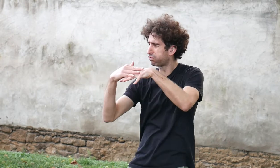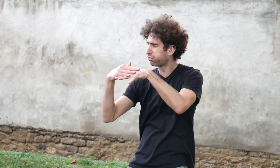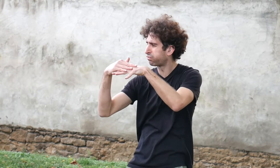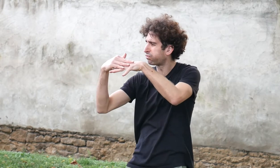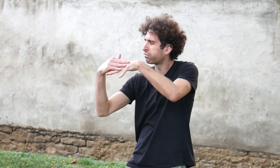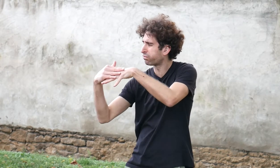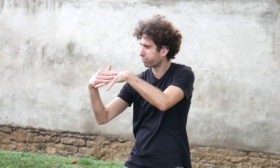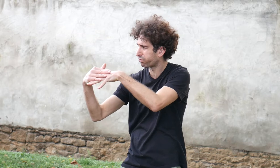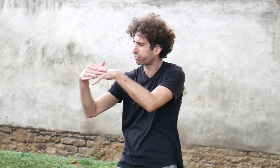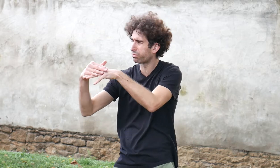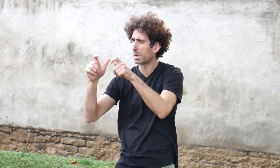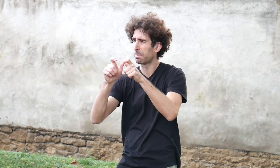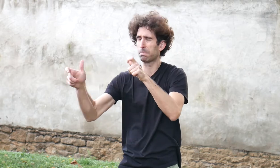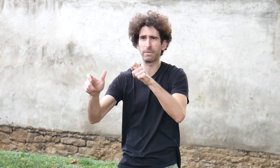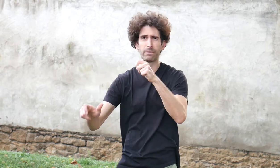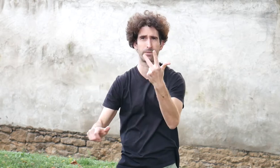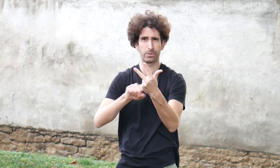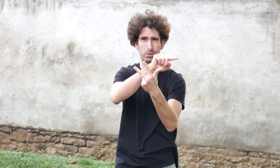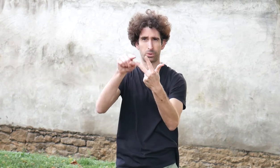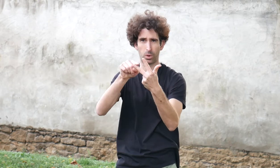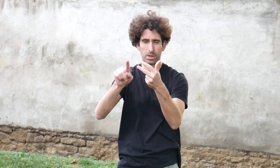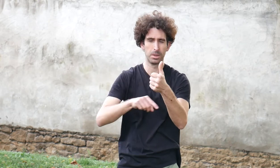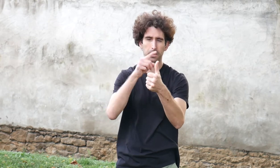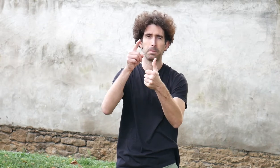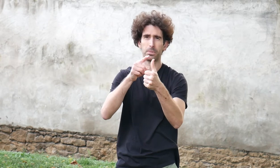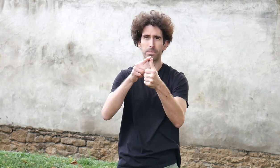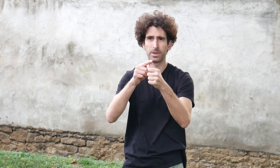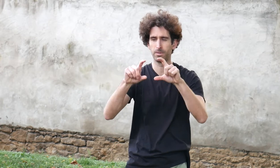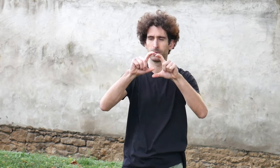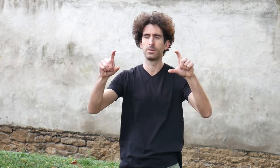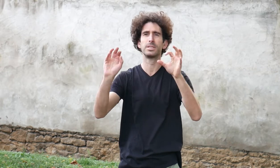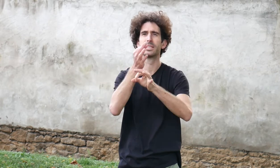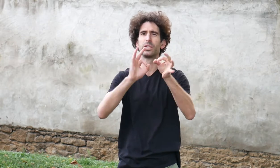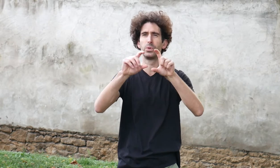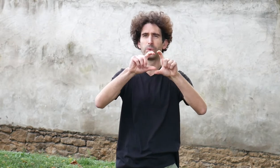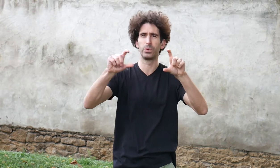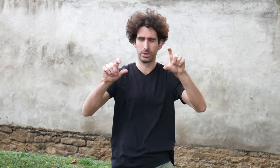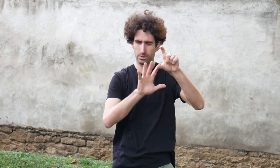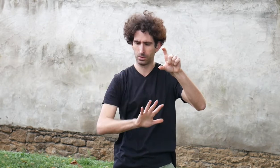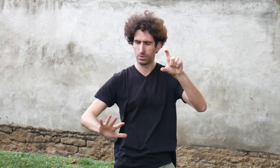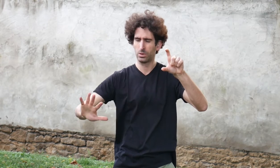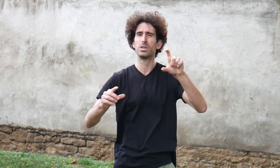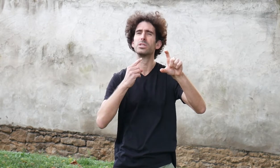1) Sous les cellules de la muqueuse nasale, entraînent trois actions.